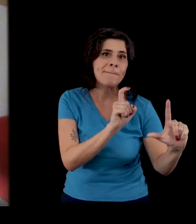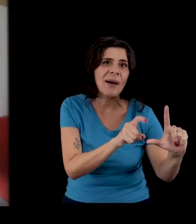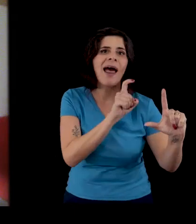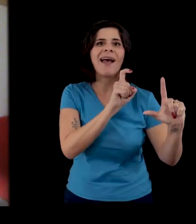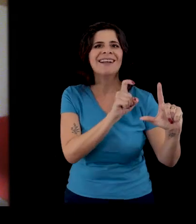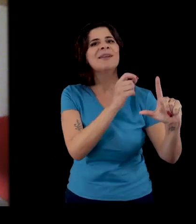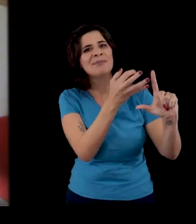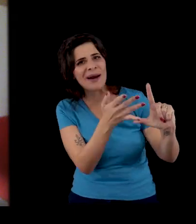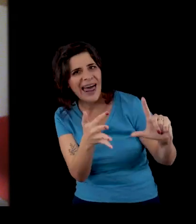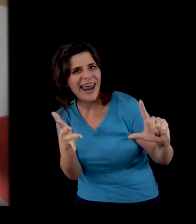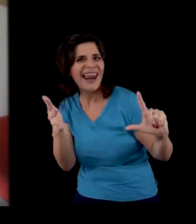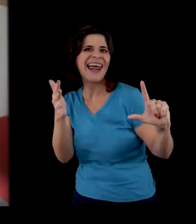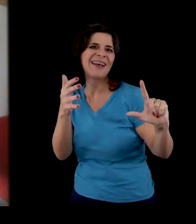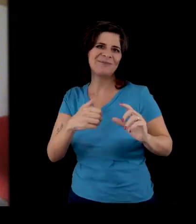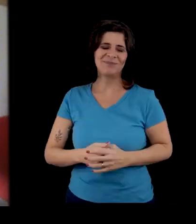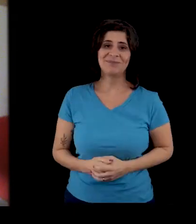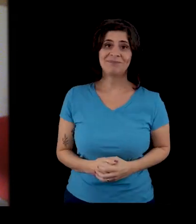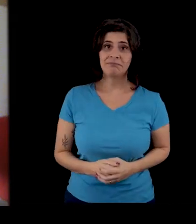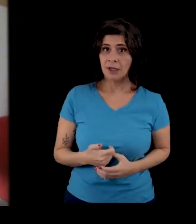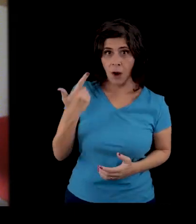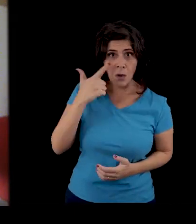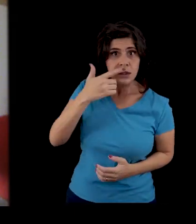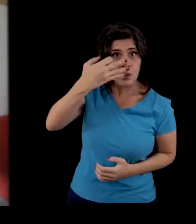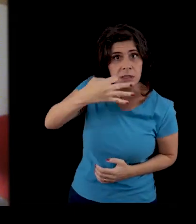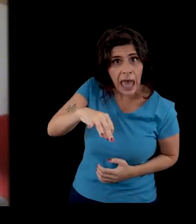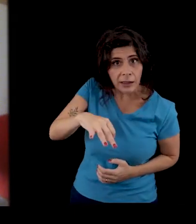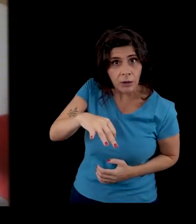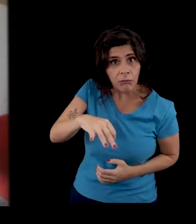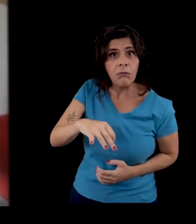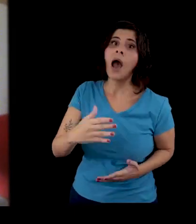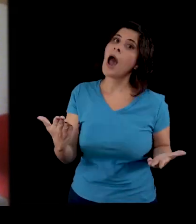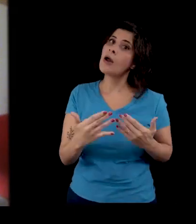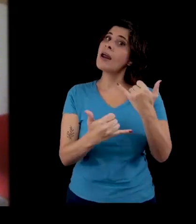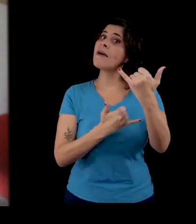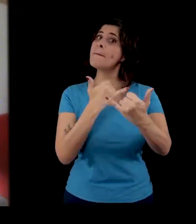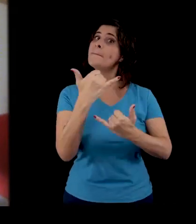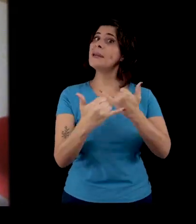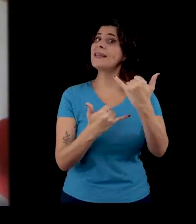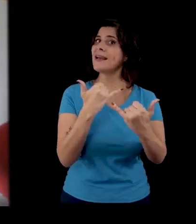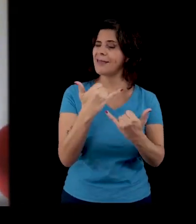Deu certo? Agora a gente vai fazer uma brincadeira, um jogo muito divertido,